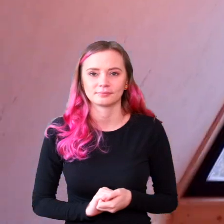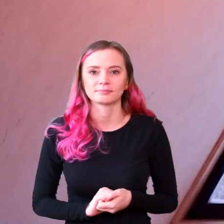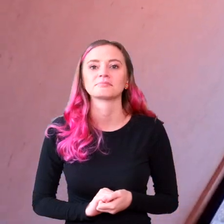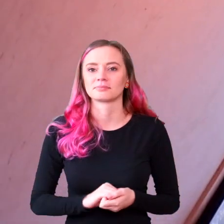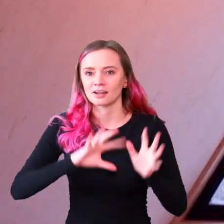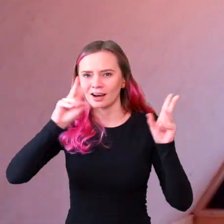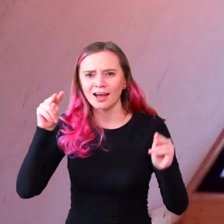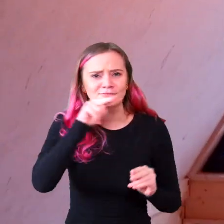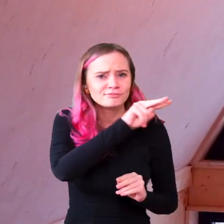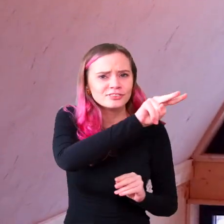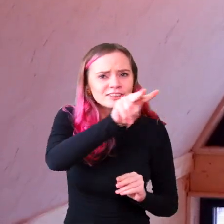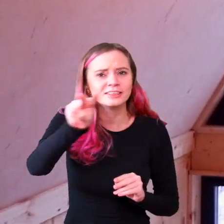Spooustu výhledů.